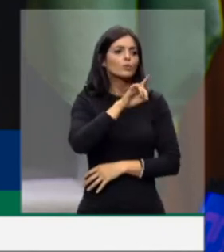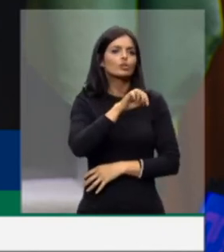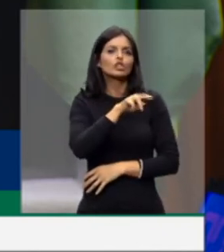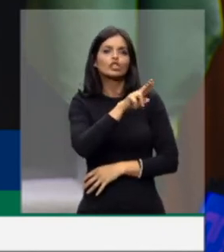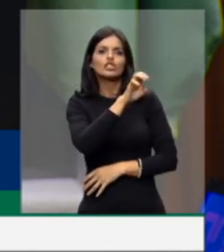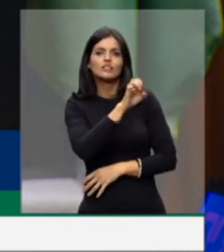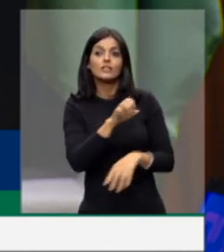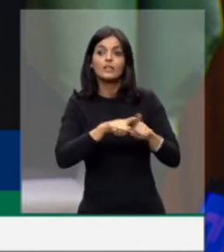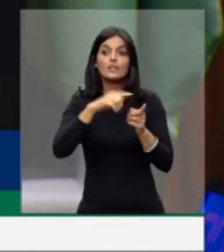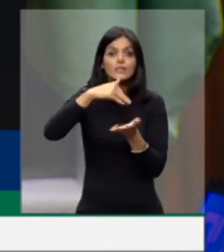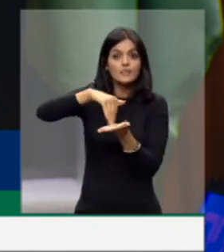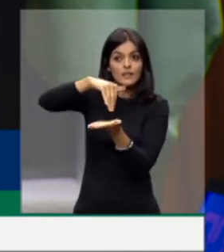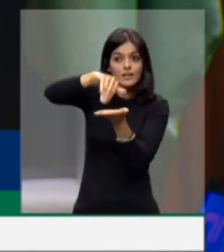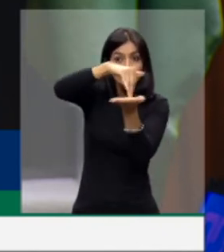CLARA DAS INSTITUIÇÕES COMO